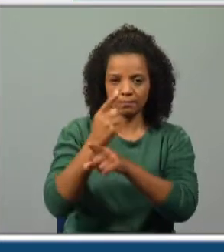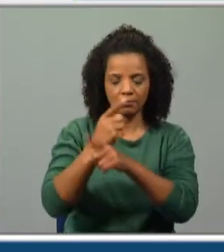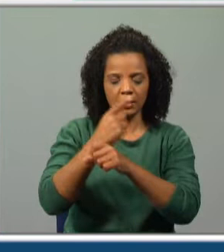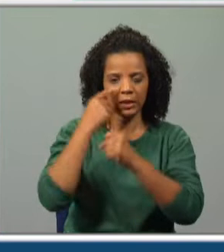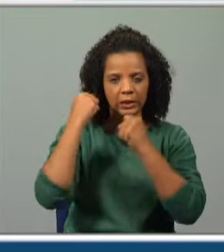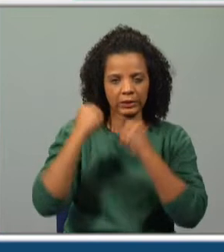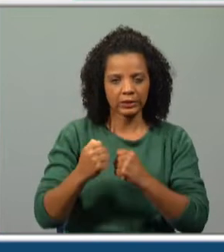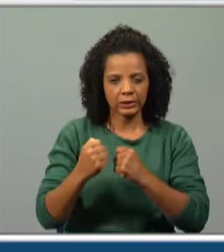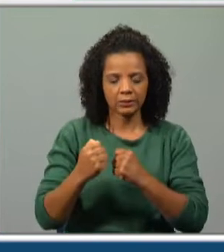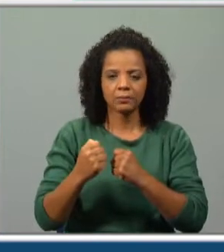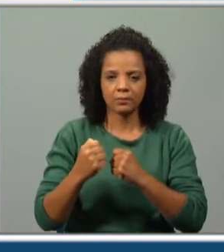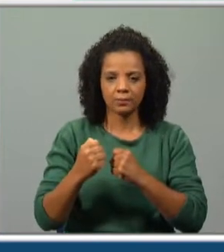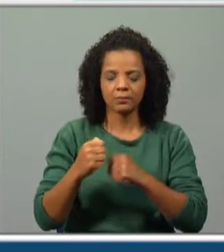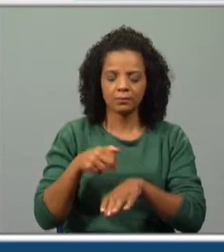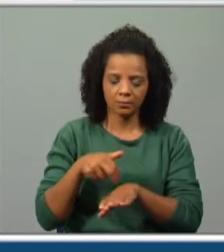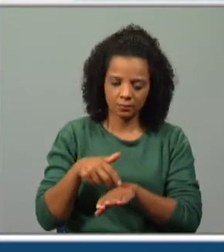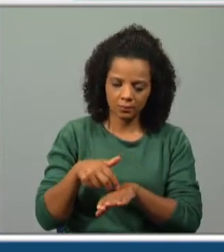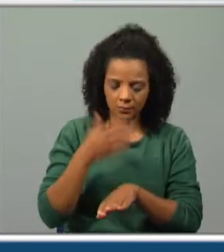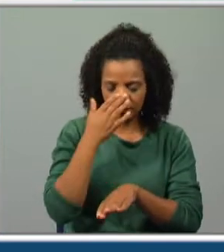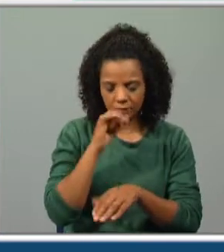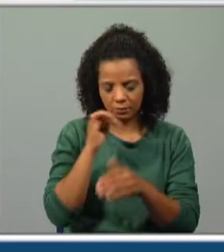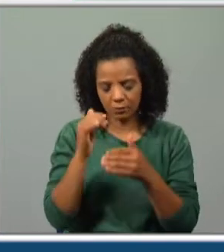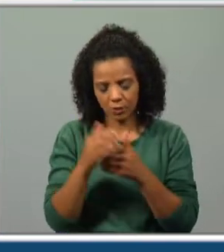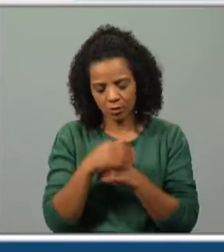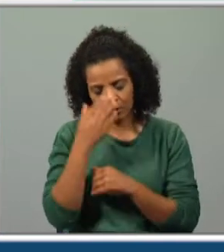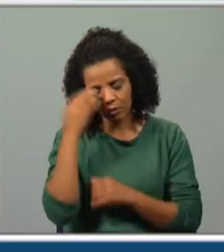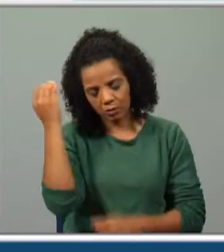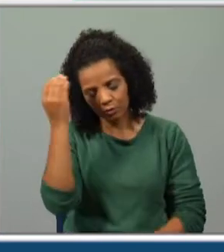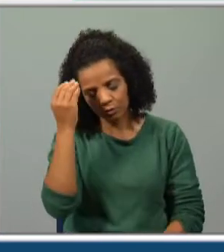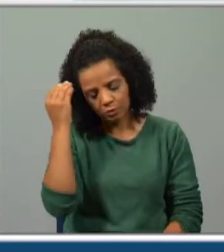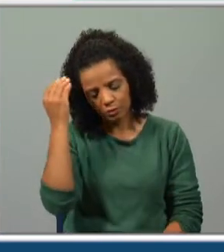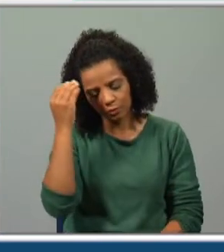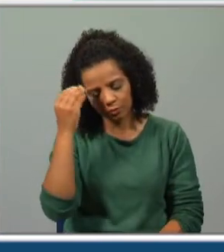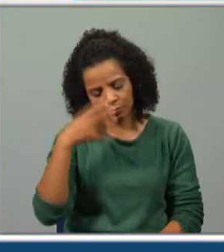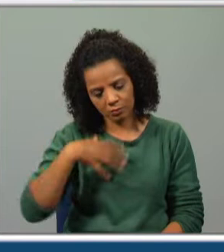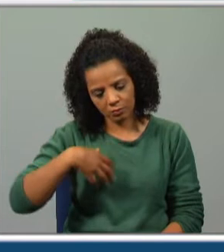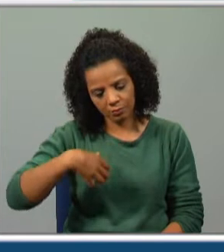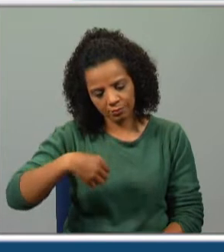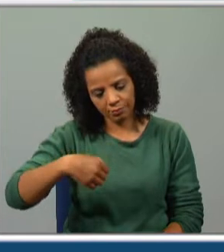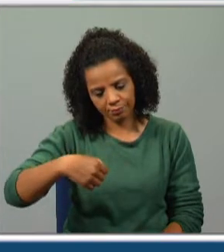com um andar de morta como num sonho ela foi assim conduzida para a câmara dos 像在夢中一樣死氣沉沉地走著，她就這樣被帶到了議事廳